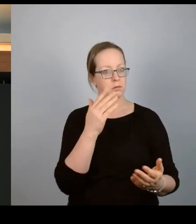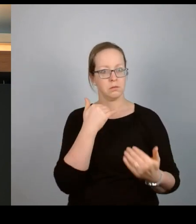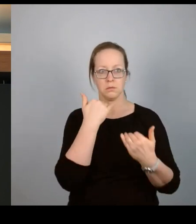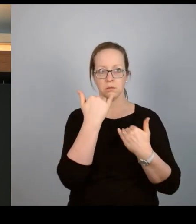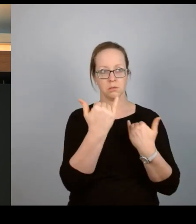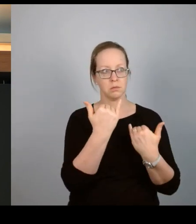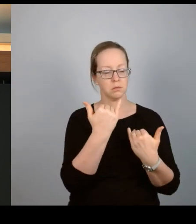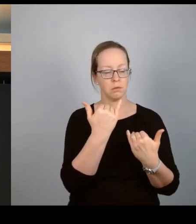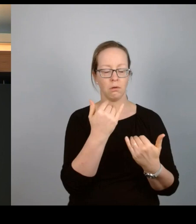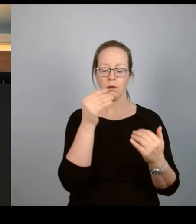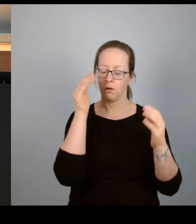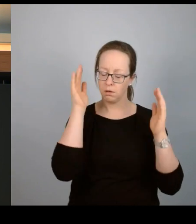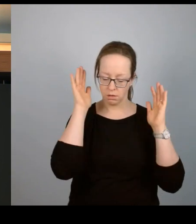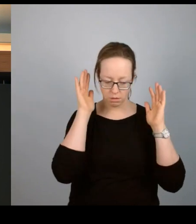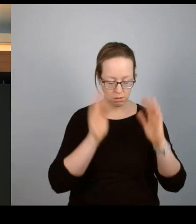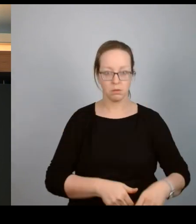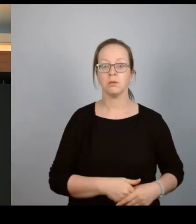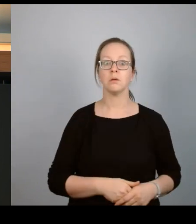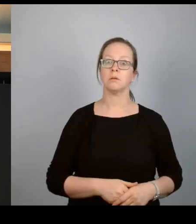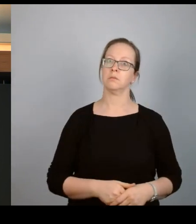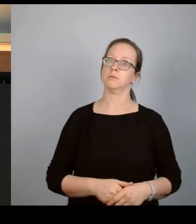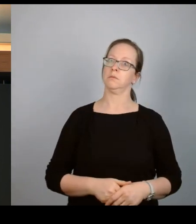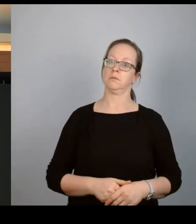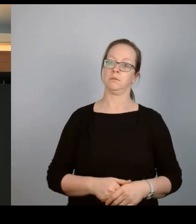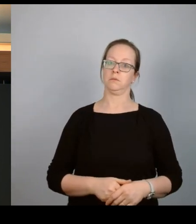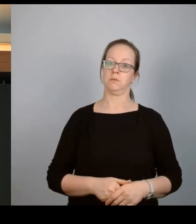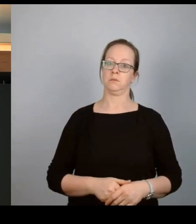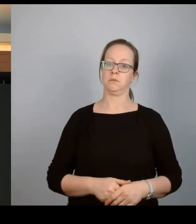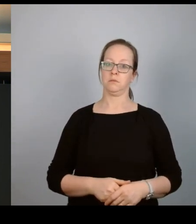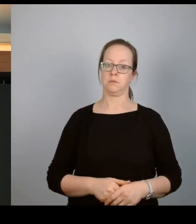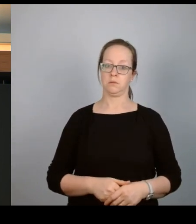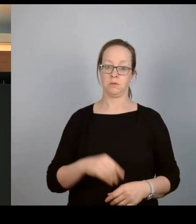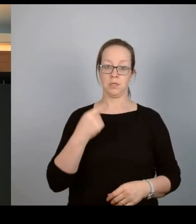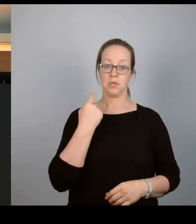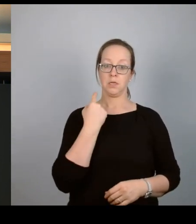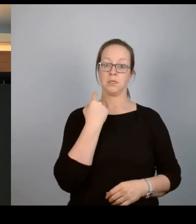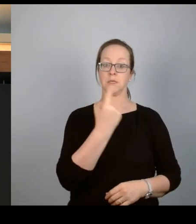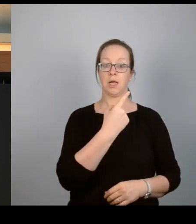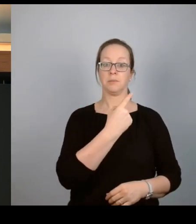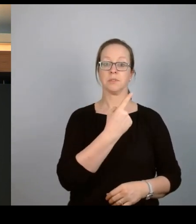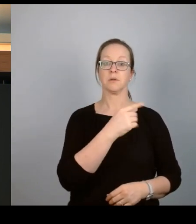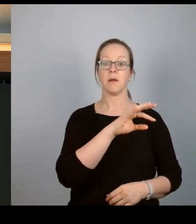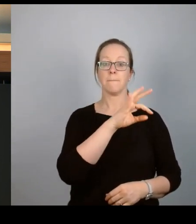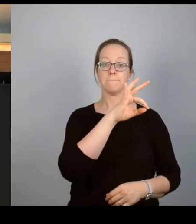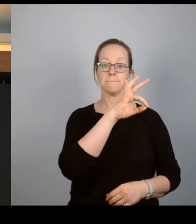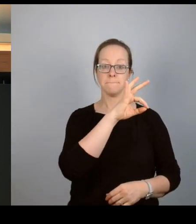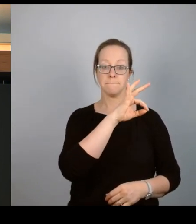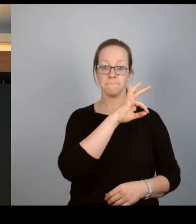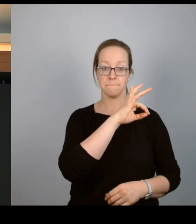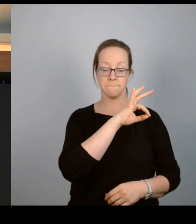jahrzehntelang überwacht und bespitzelt hat, ein riesen Überwachungsapparat aufgebaut hat.